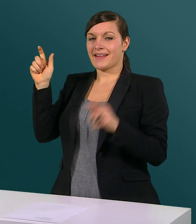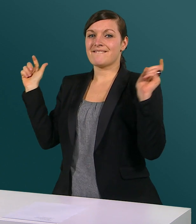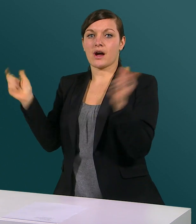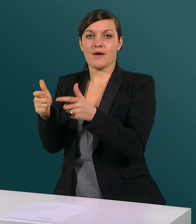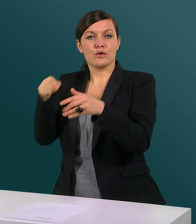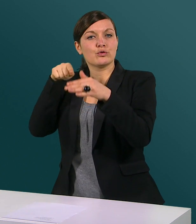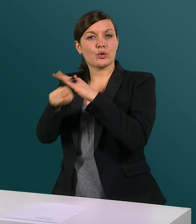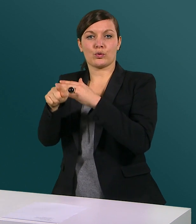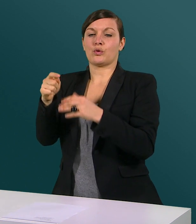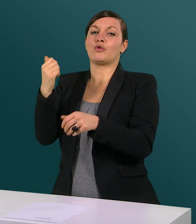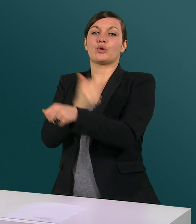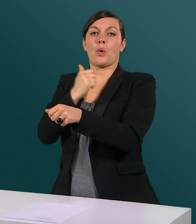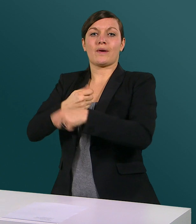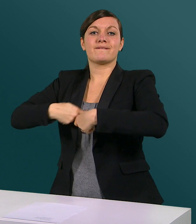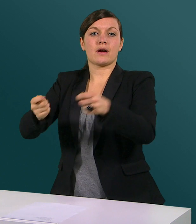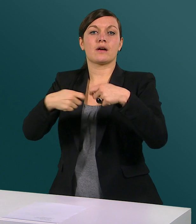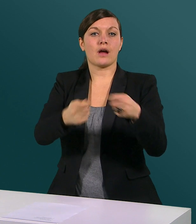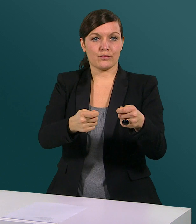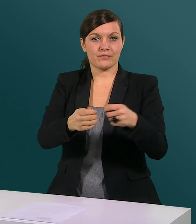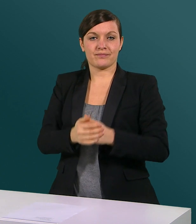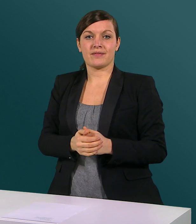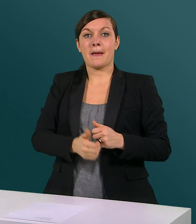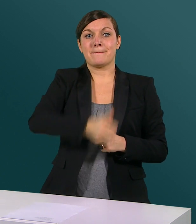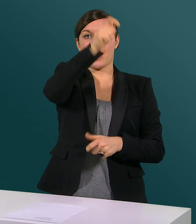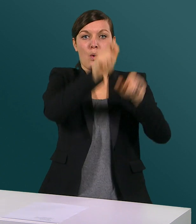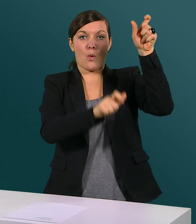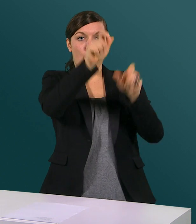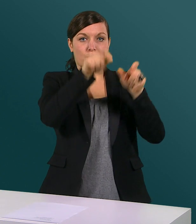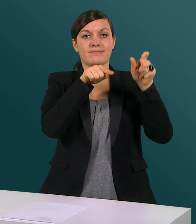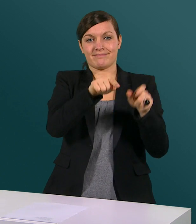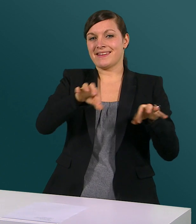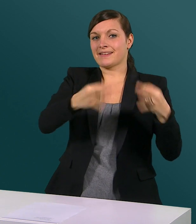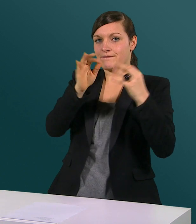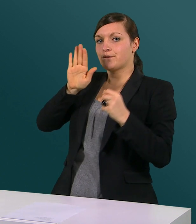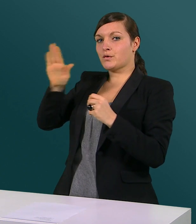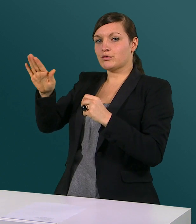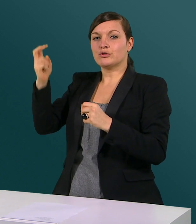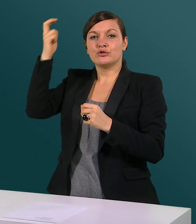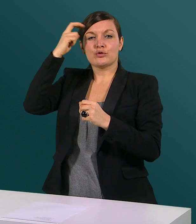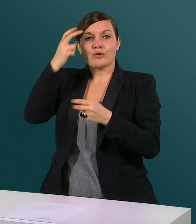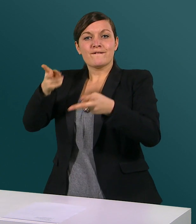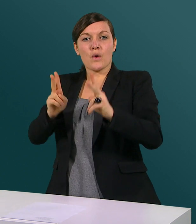weil sie Drogen verkaufte. Die Behörden haben im Studentenwohnheim